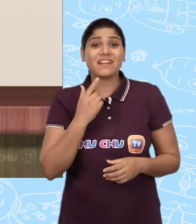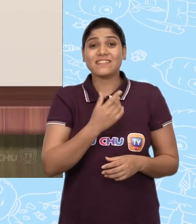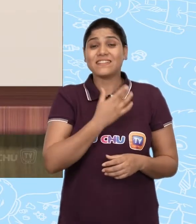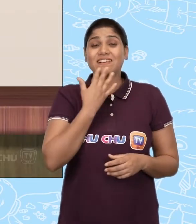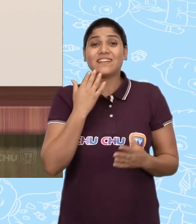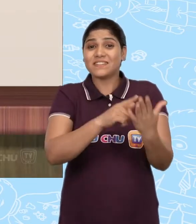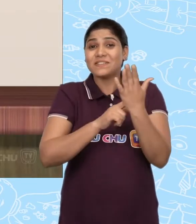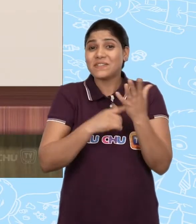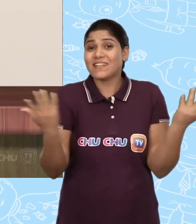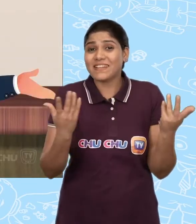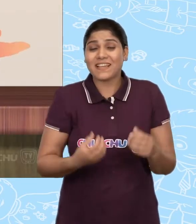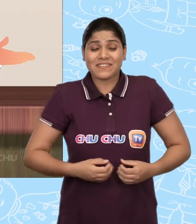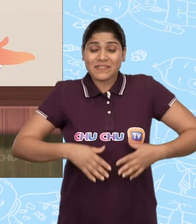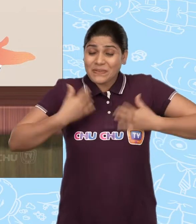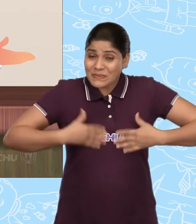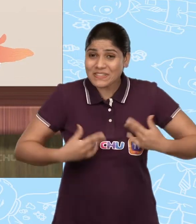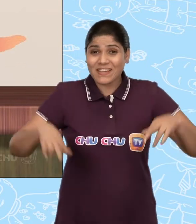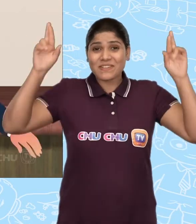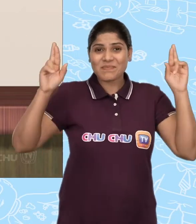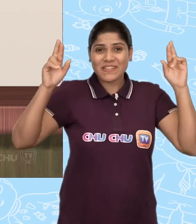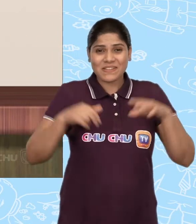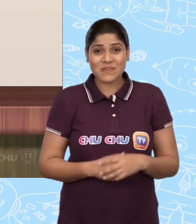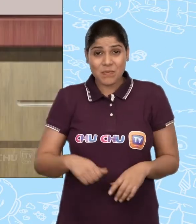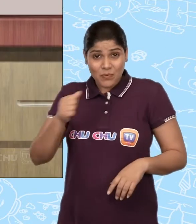पीला रंग दर्शाता है ख़ुशी और उम्मीद को।